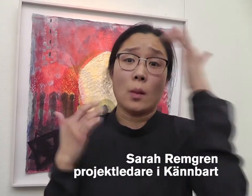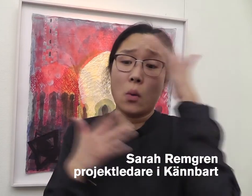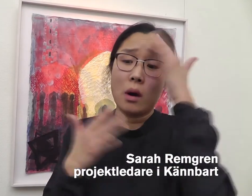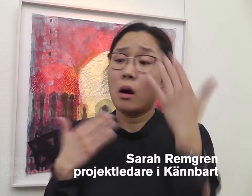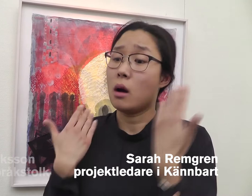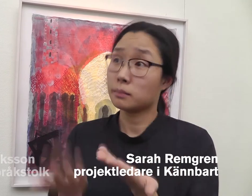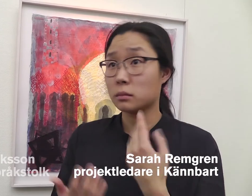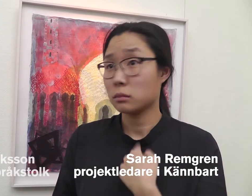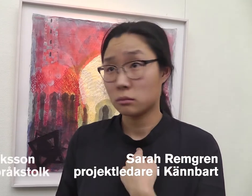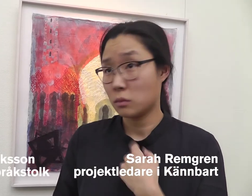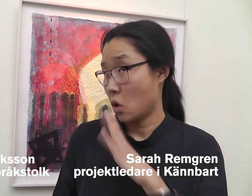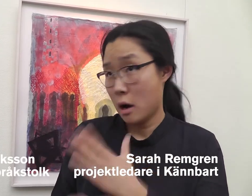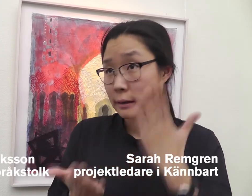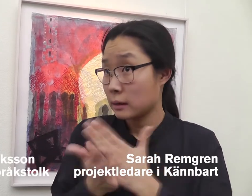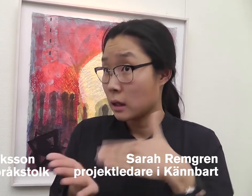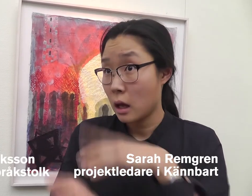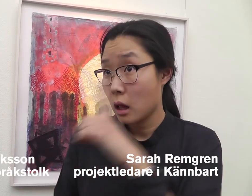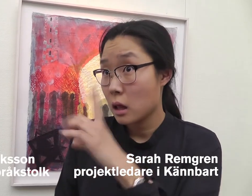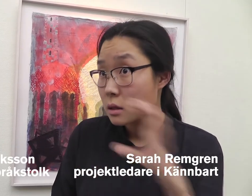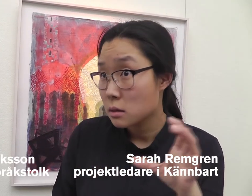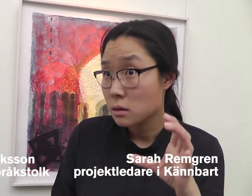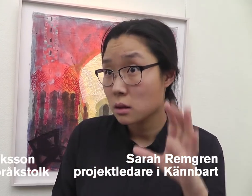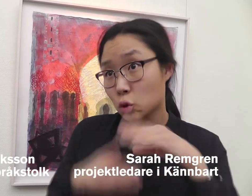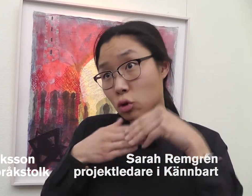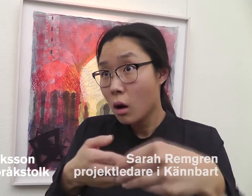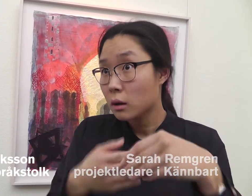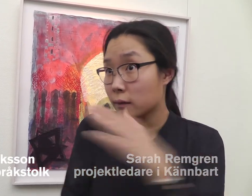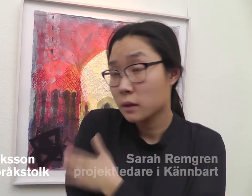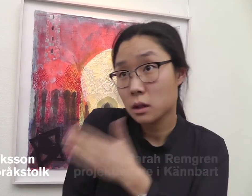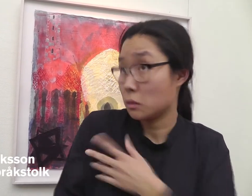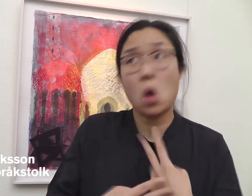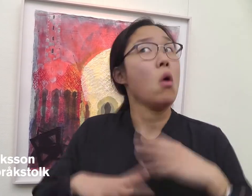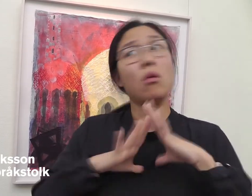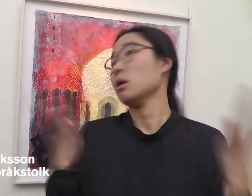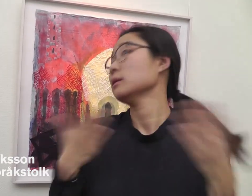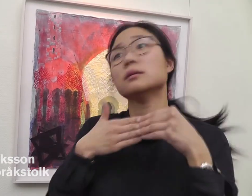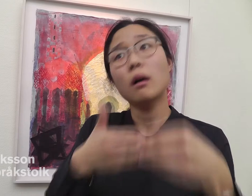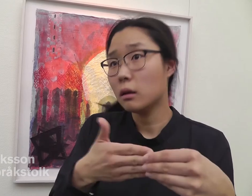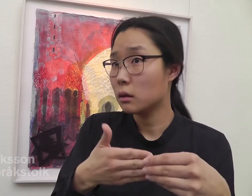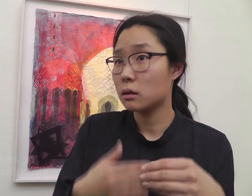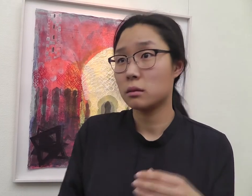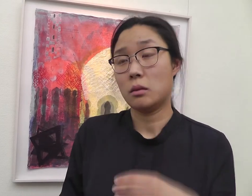Ja, det största problemet är att jag inte har rätt till LSS. Jag har inte rätt att få någon ledsagning.